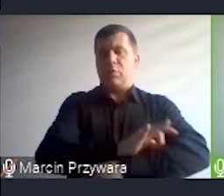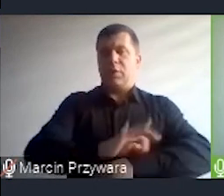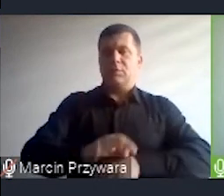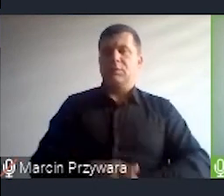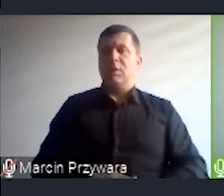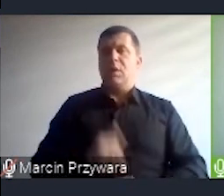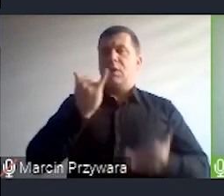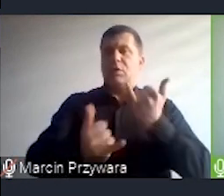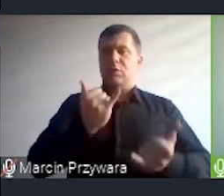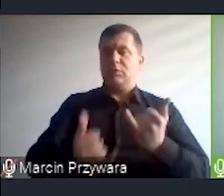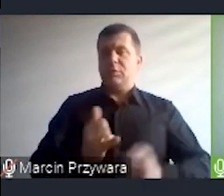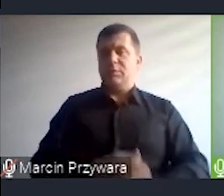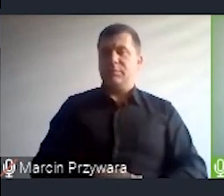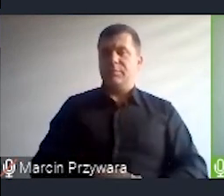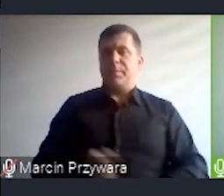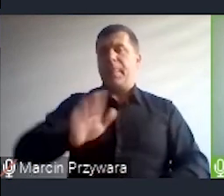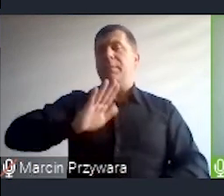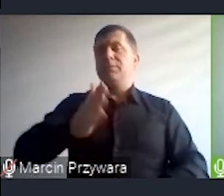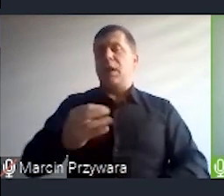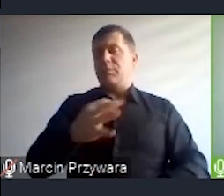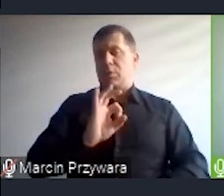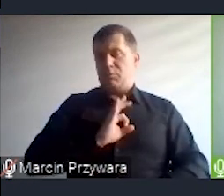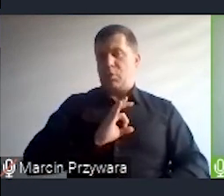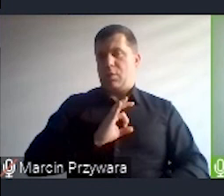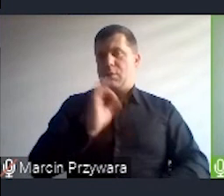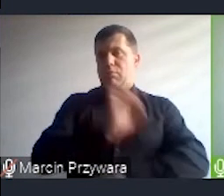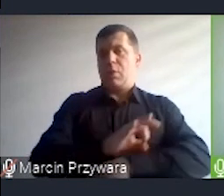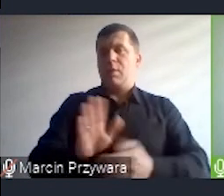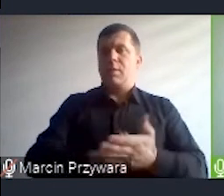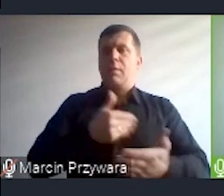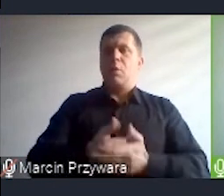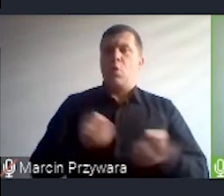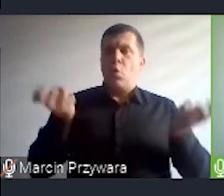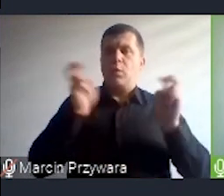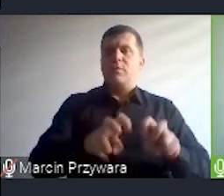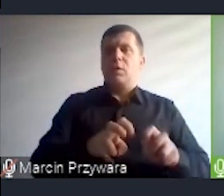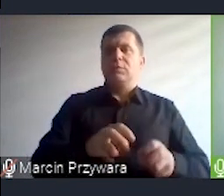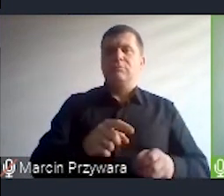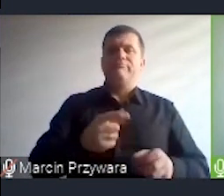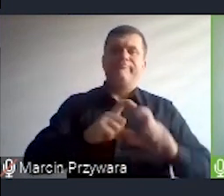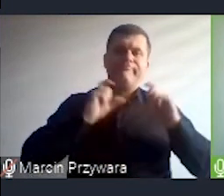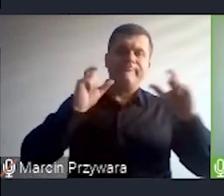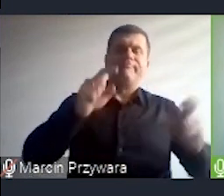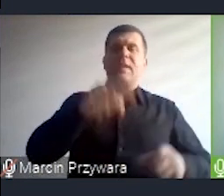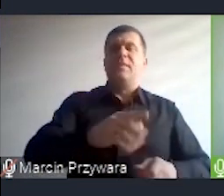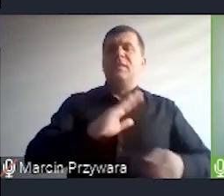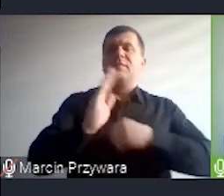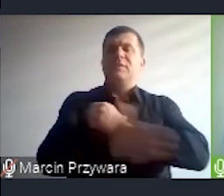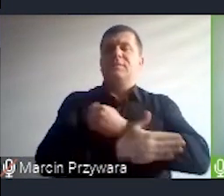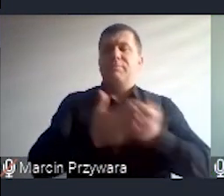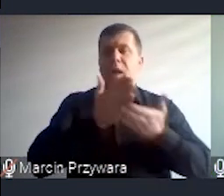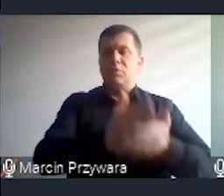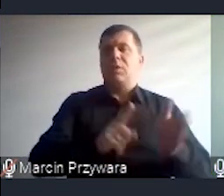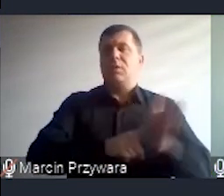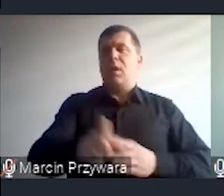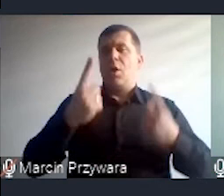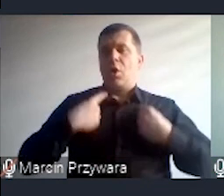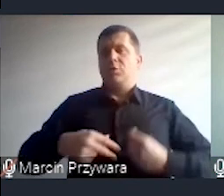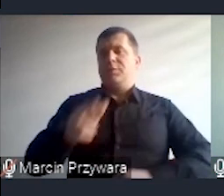Jeśli przedmiotem mojego projektu jest na przykład utworzenie jakiejś placówki wsparcia dla osób niepełnosprawnych,